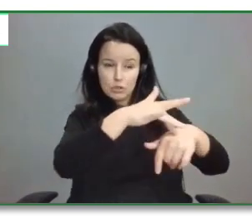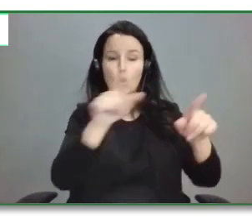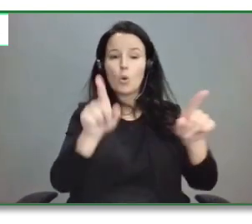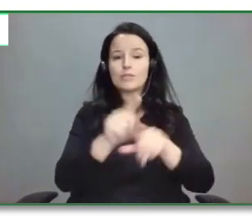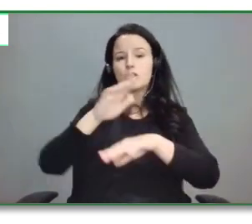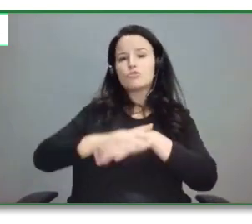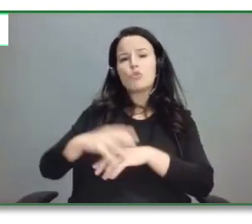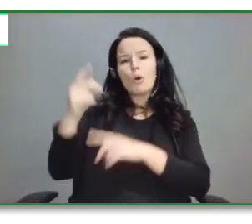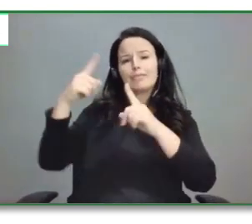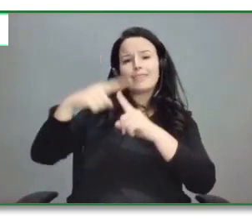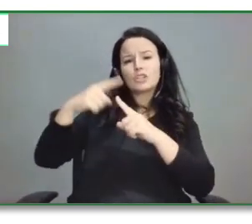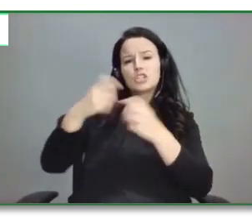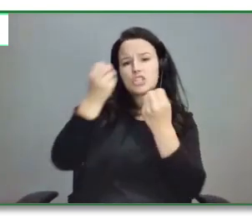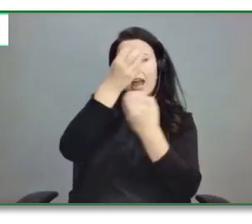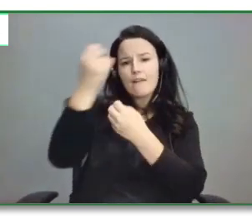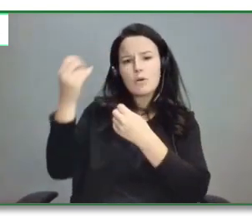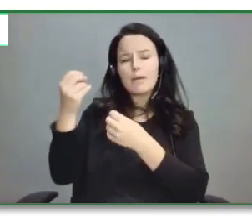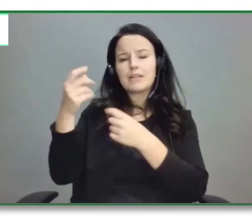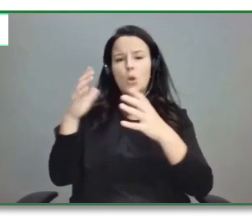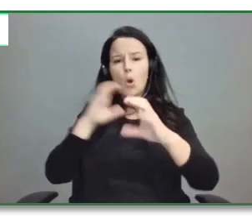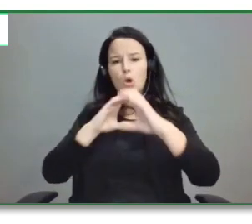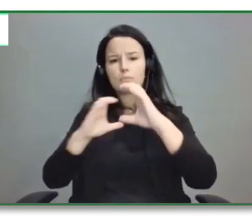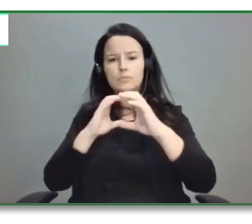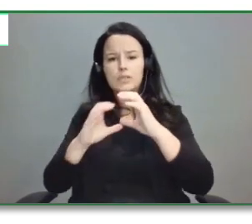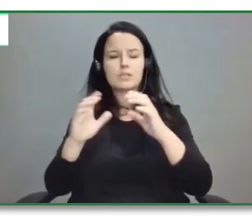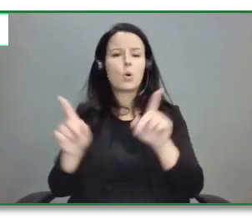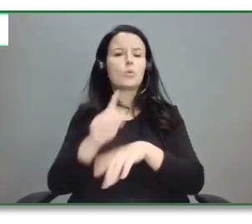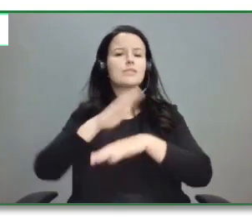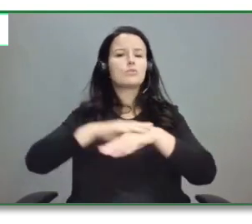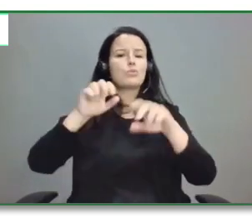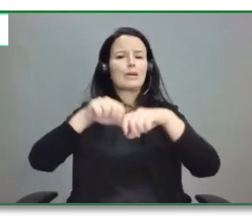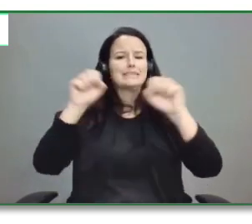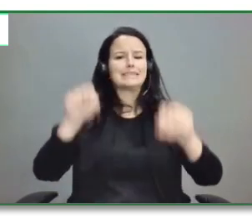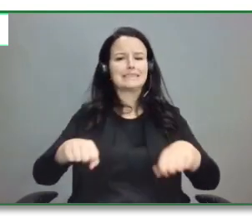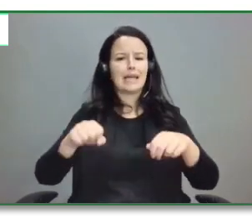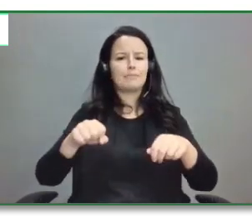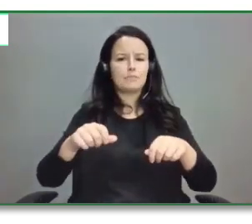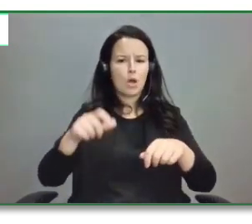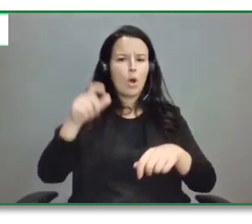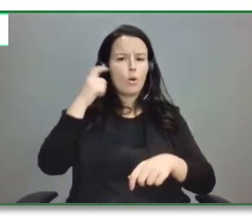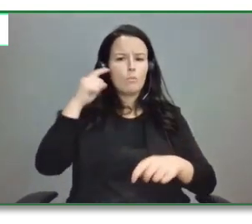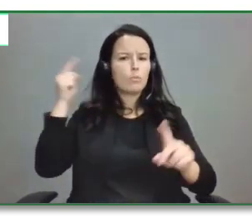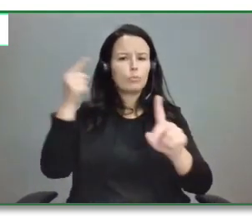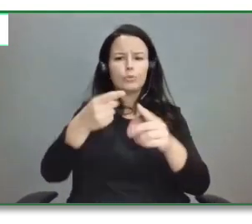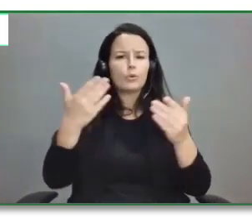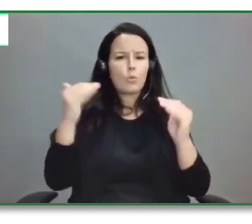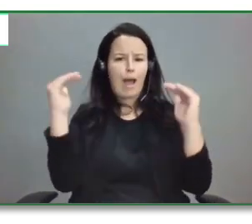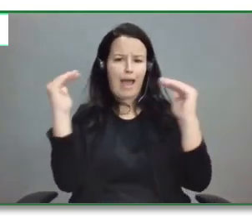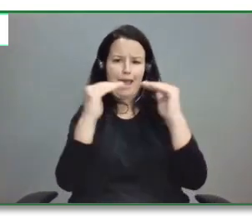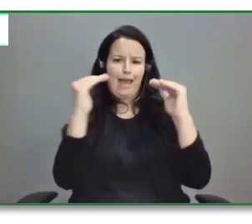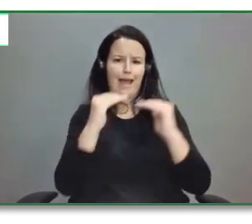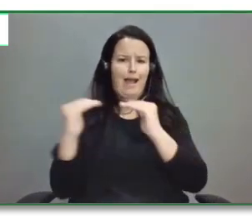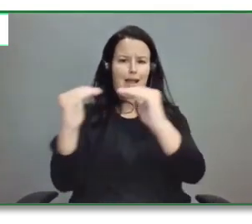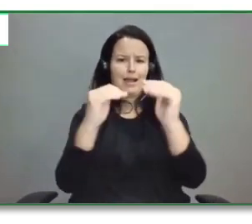de la communication et au système sur une base d'égalité avec les autres